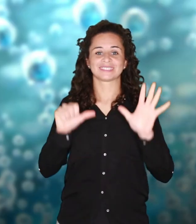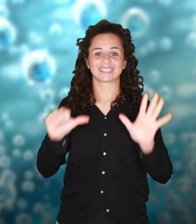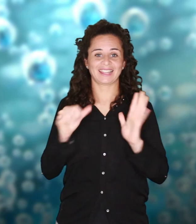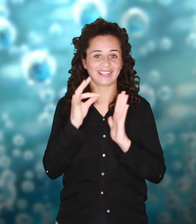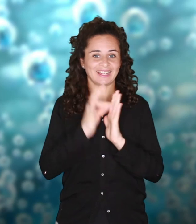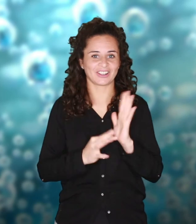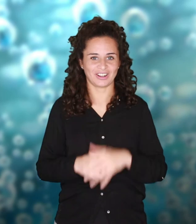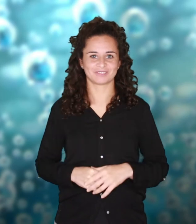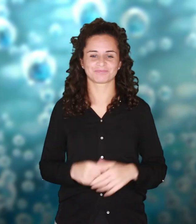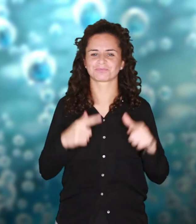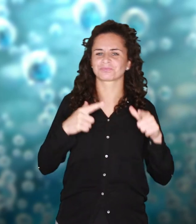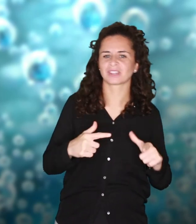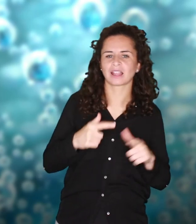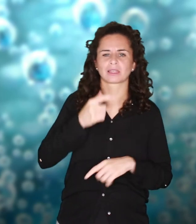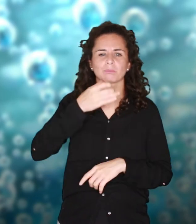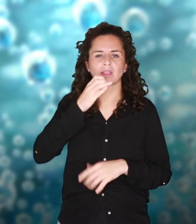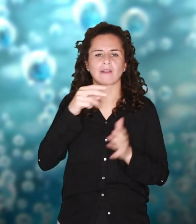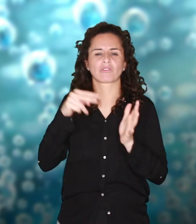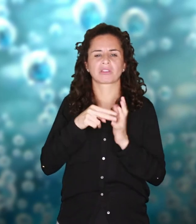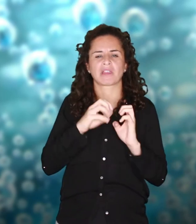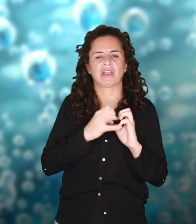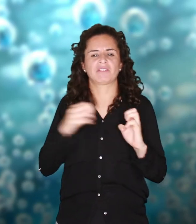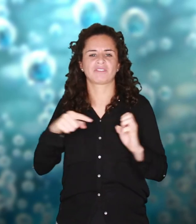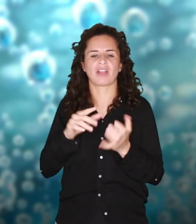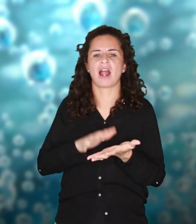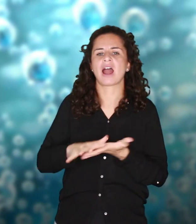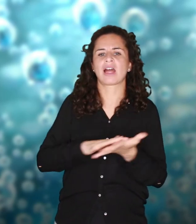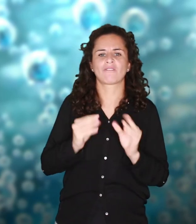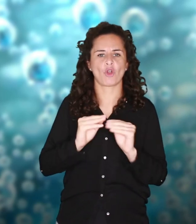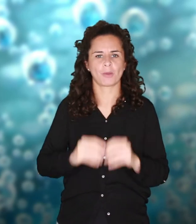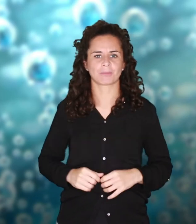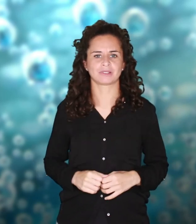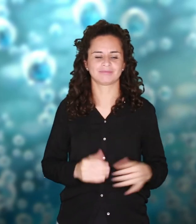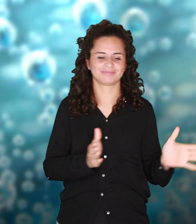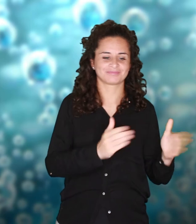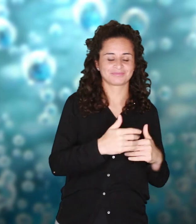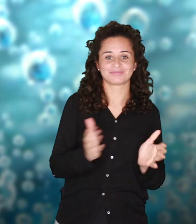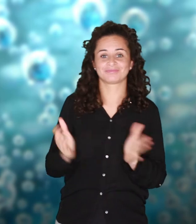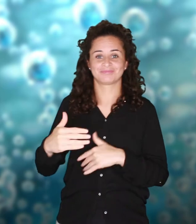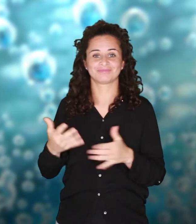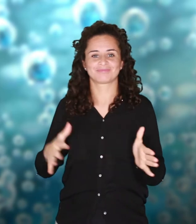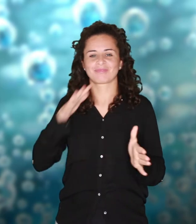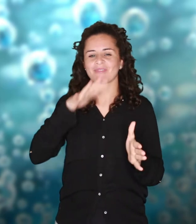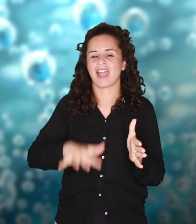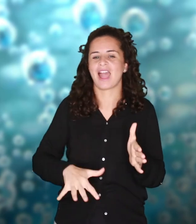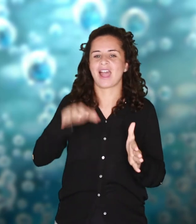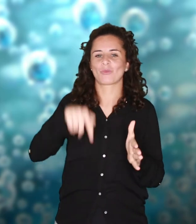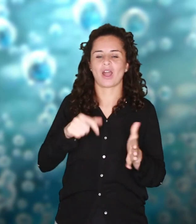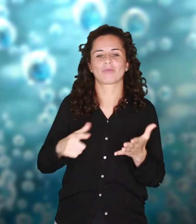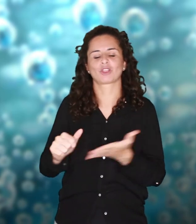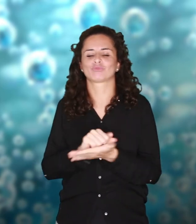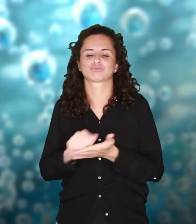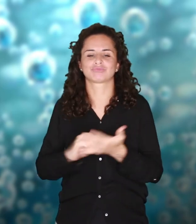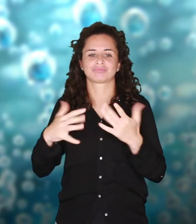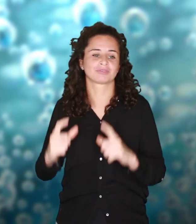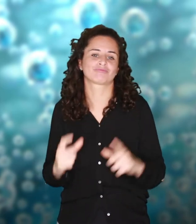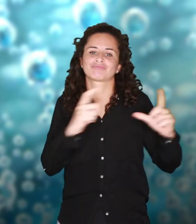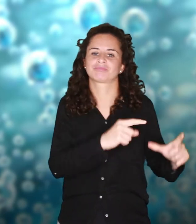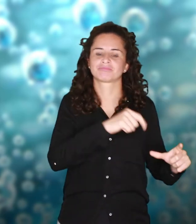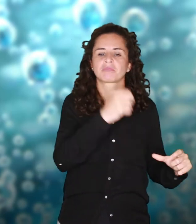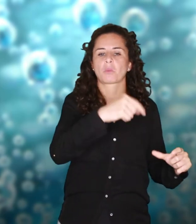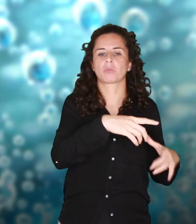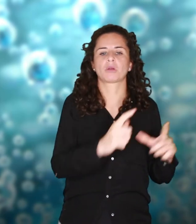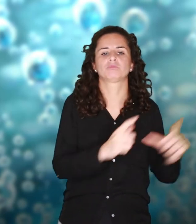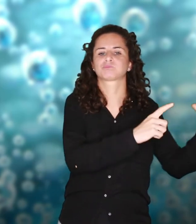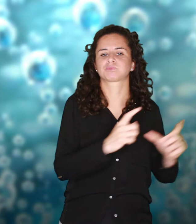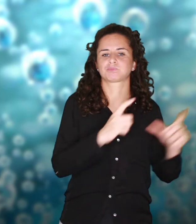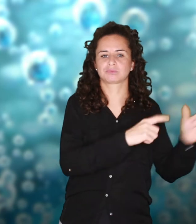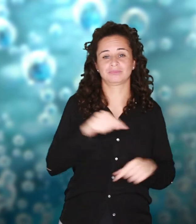Regola n. 6: I piatti e le stoviglie possono essere lavati in una bacinella.